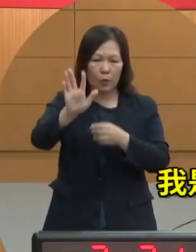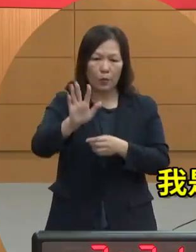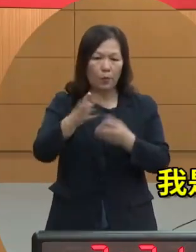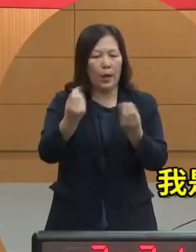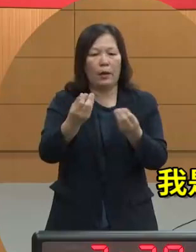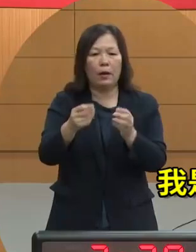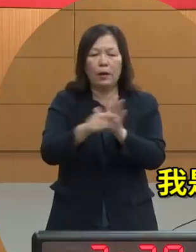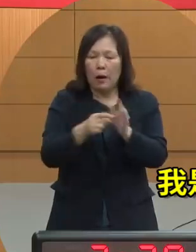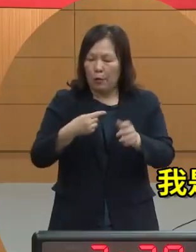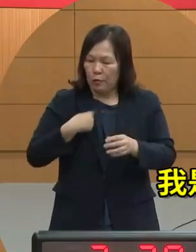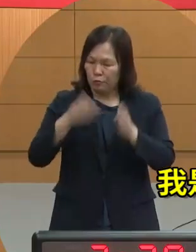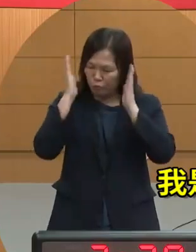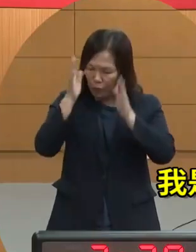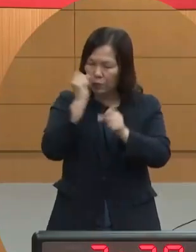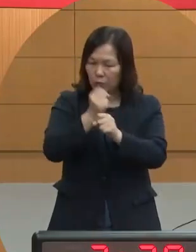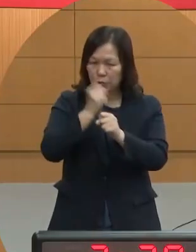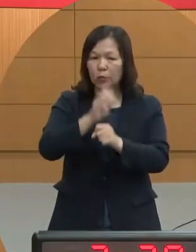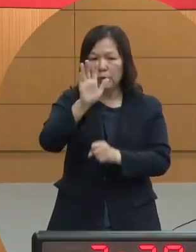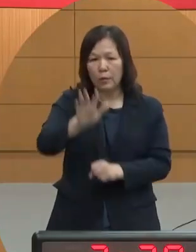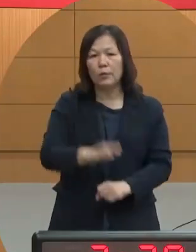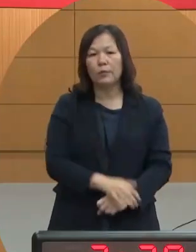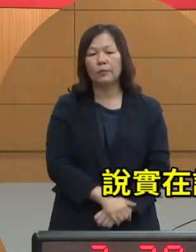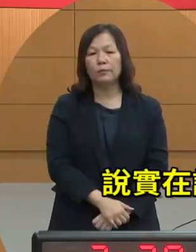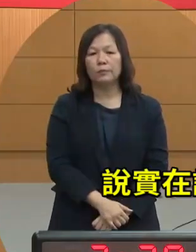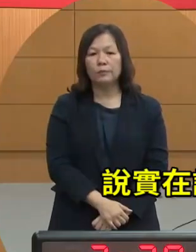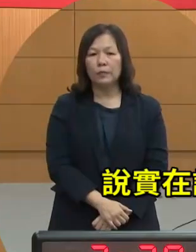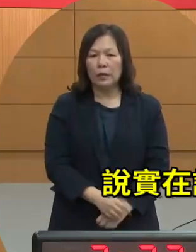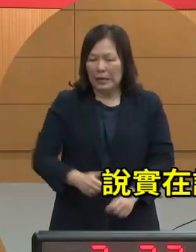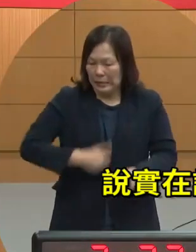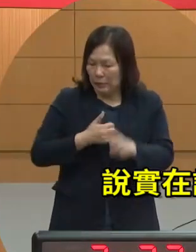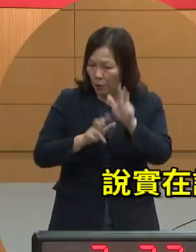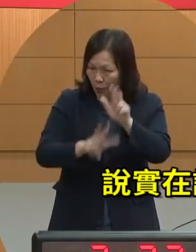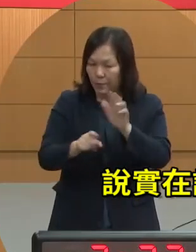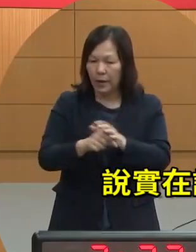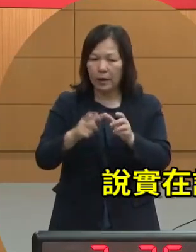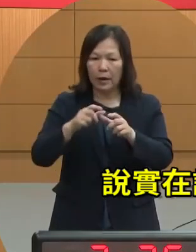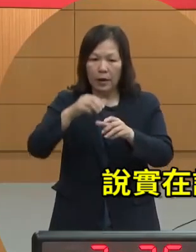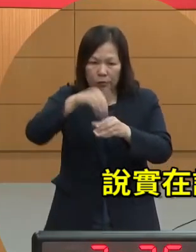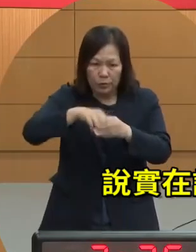我是一個很認真做事的人 說實在話 這次選舉 有人跟我講說